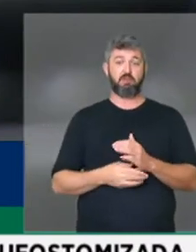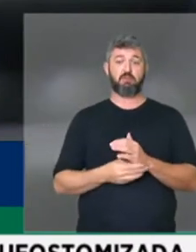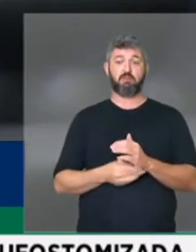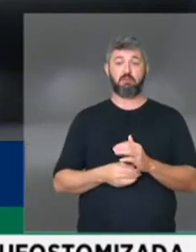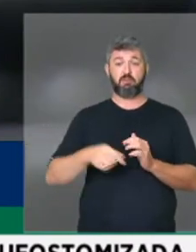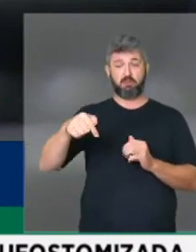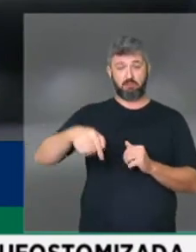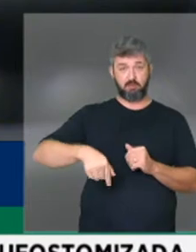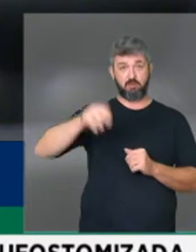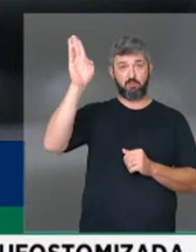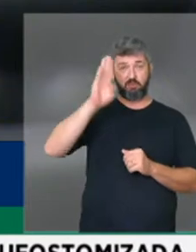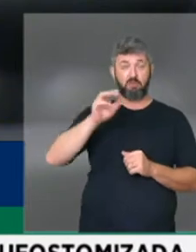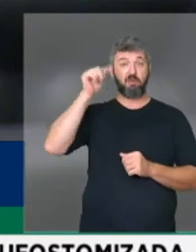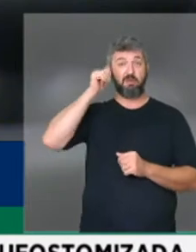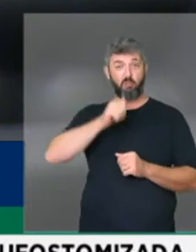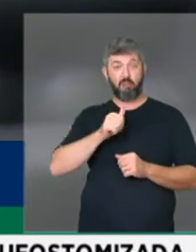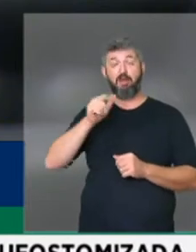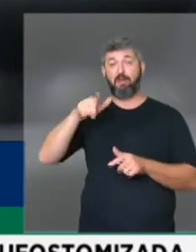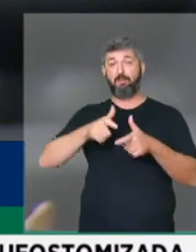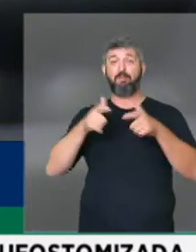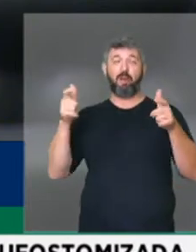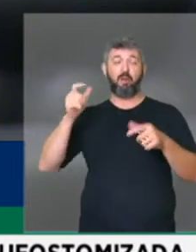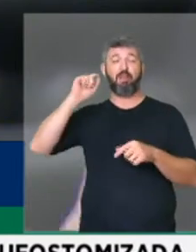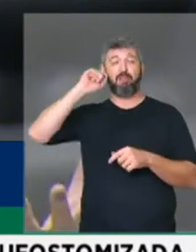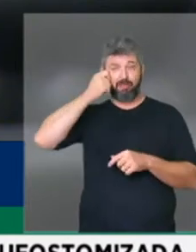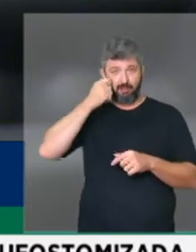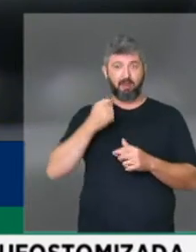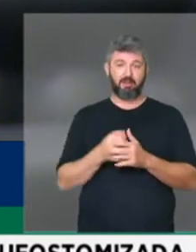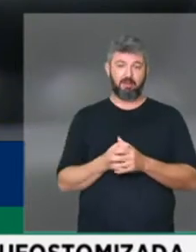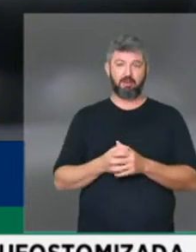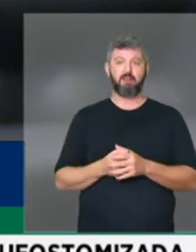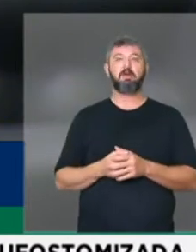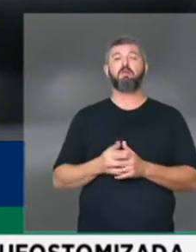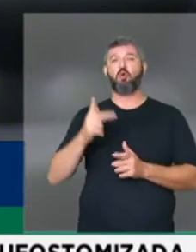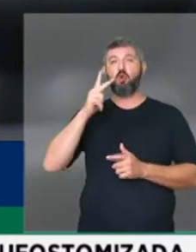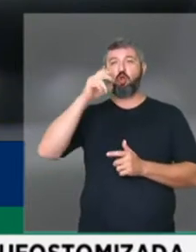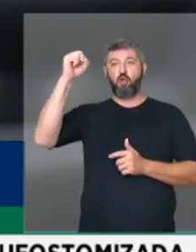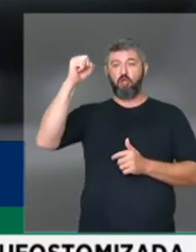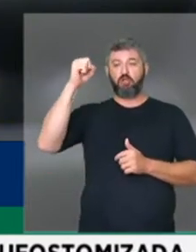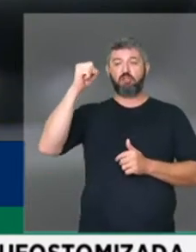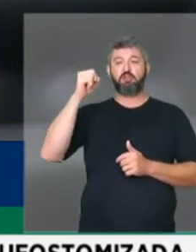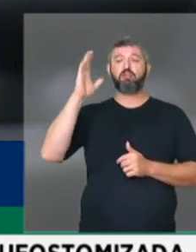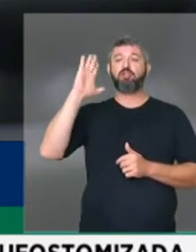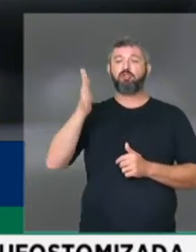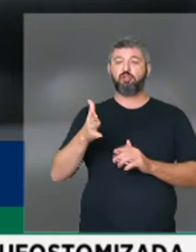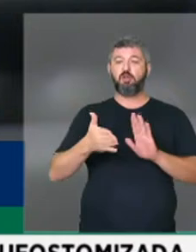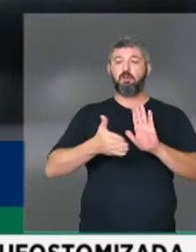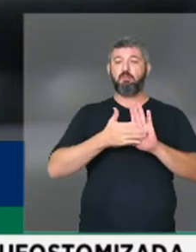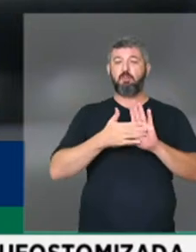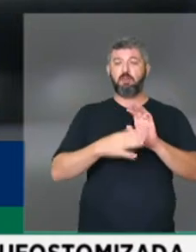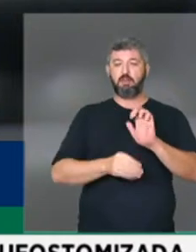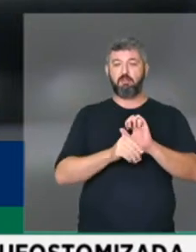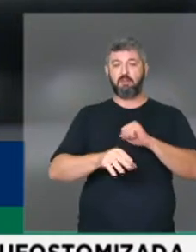NÃO TEM NA SUA CARTEIRA DE TRABALHO OS DIREITOS GARANTIDOS, ENTÃO É PRECISO QUE O CONGRESSO NACIONAL, QUE O MINISTÉRIO PÚBLICO DO